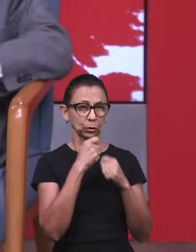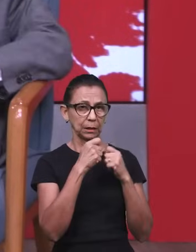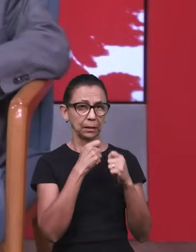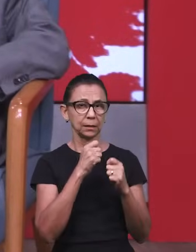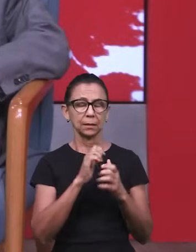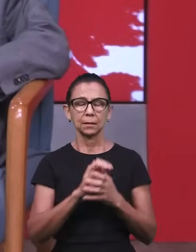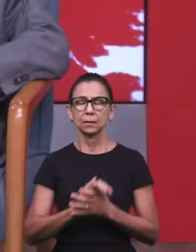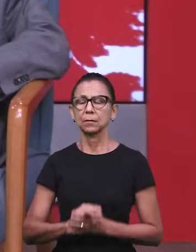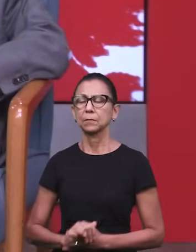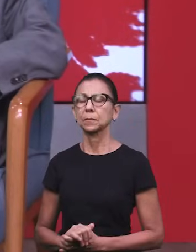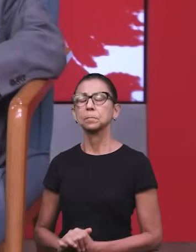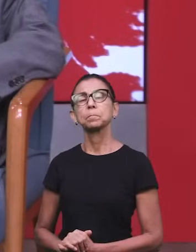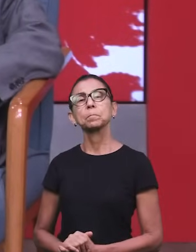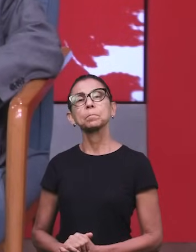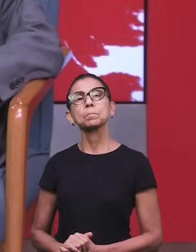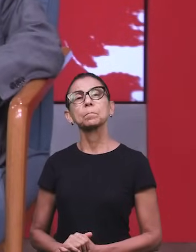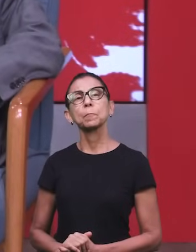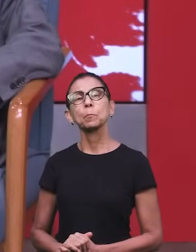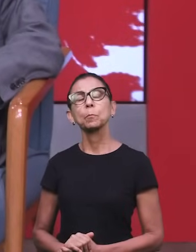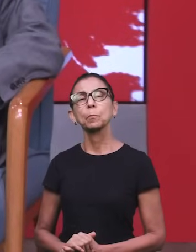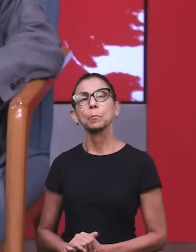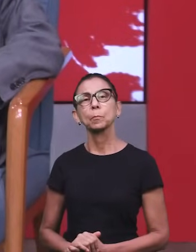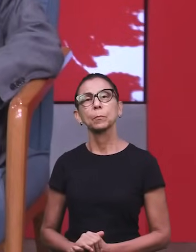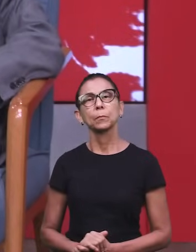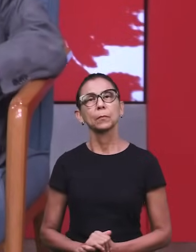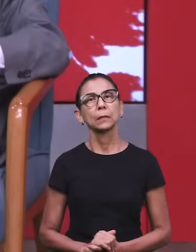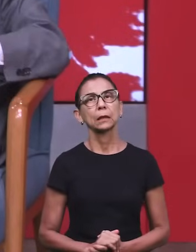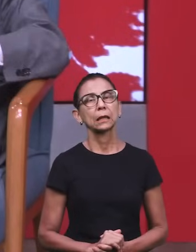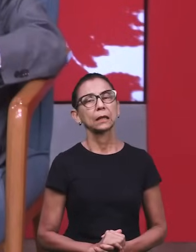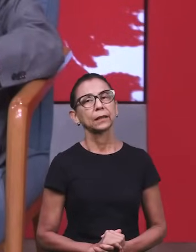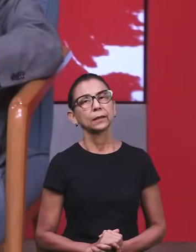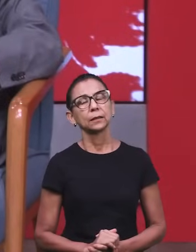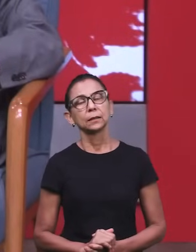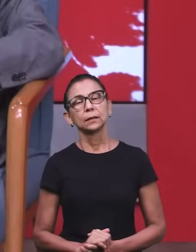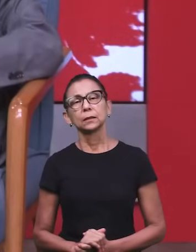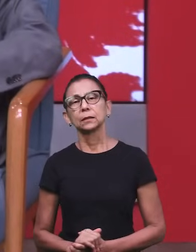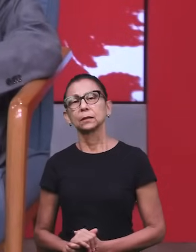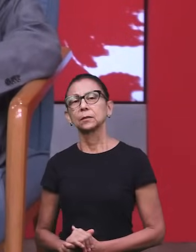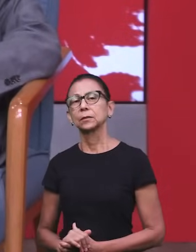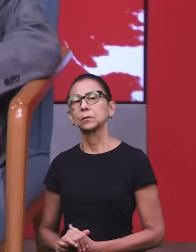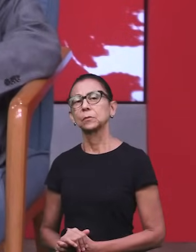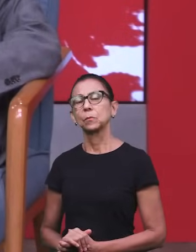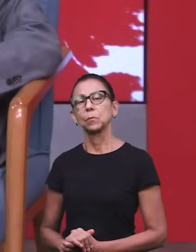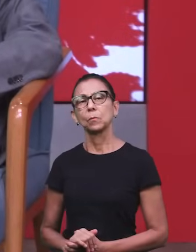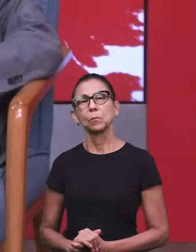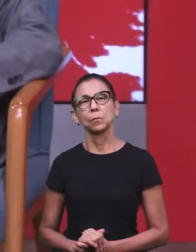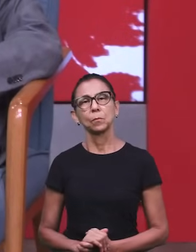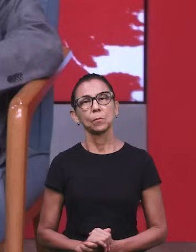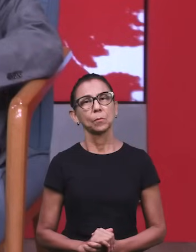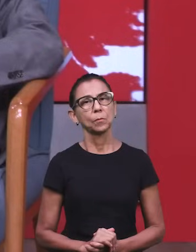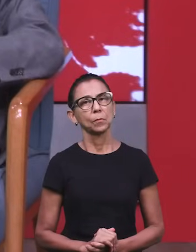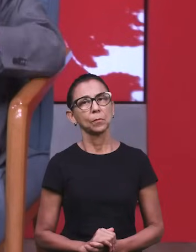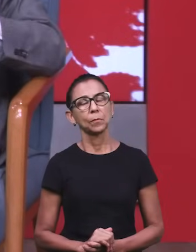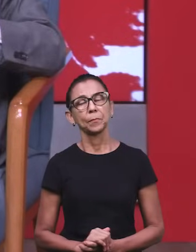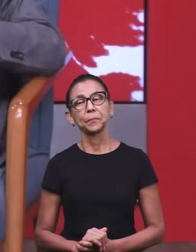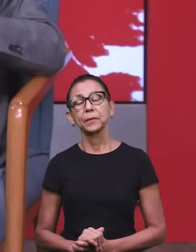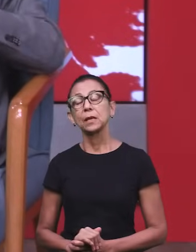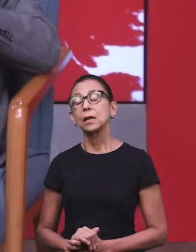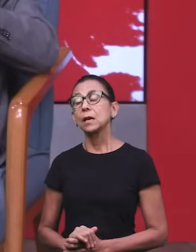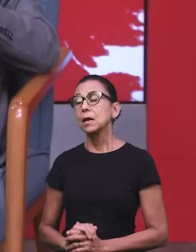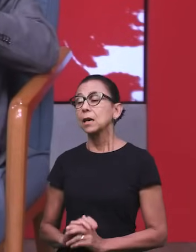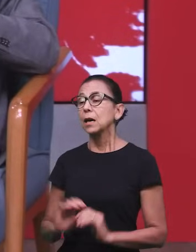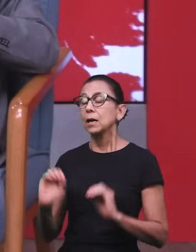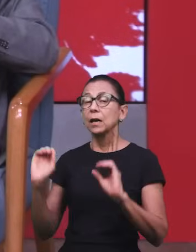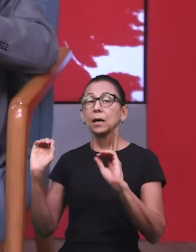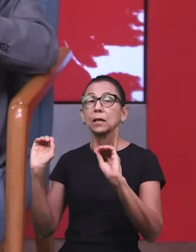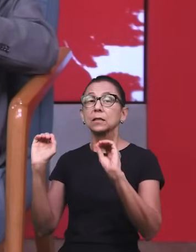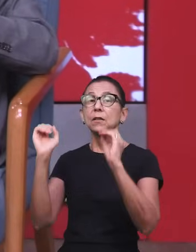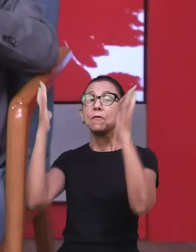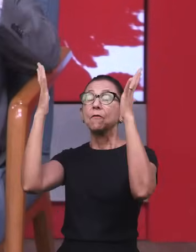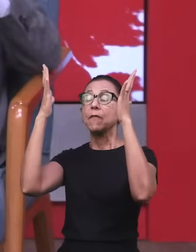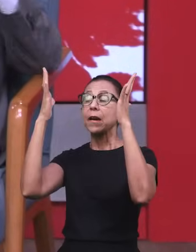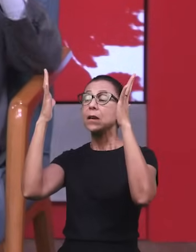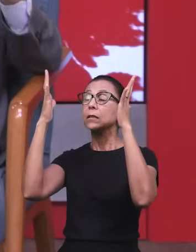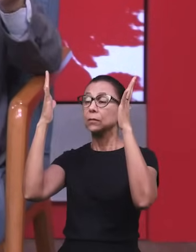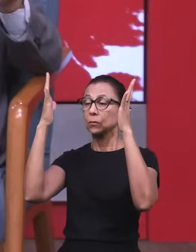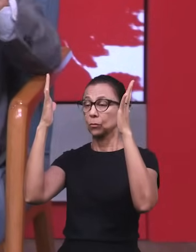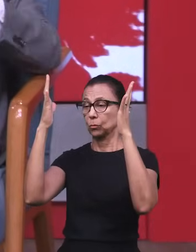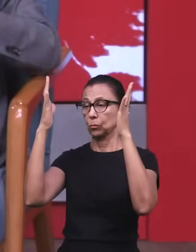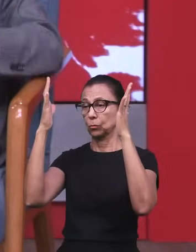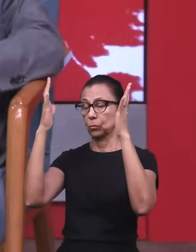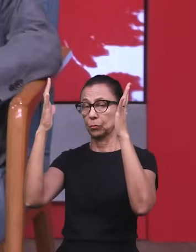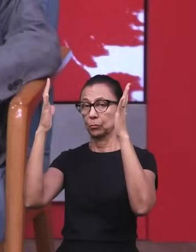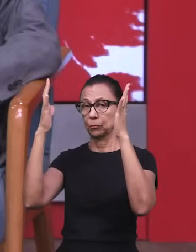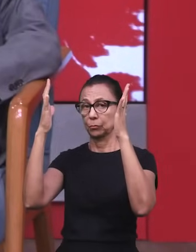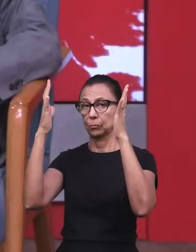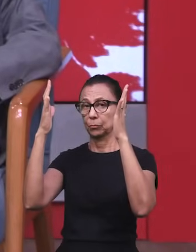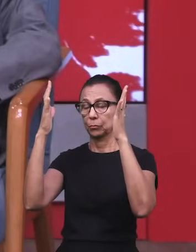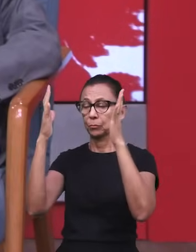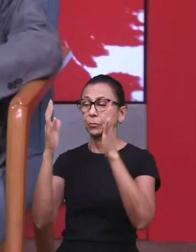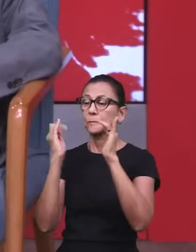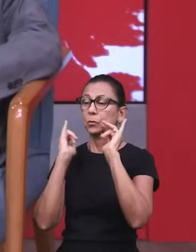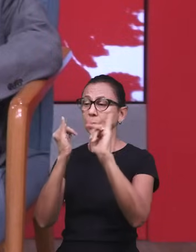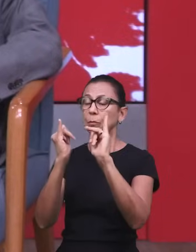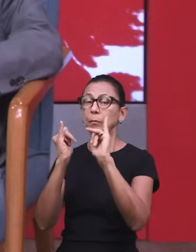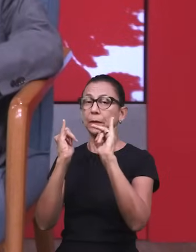que ele me fez foi a seguinte qual o objetivo de vocês com esse evento a nível Mundial chamado